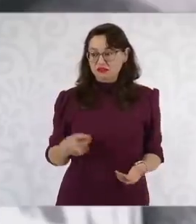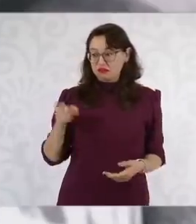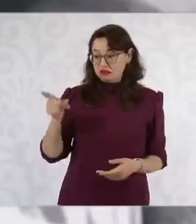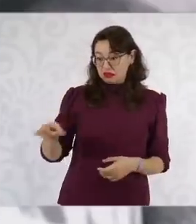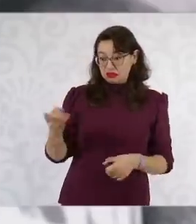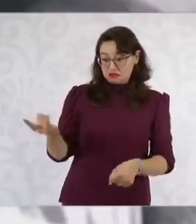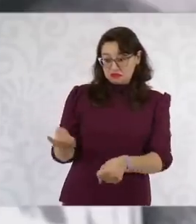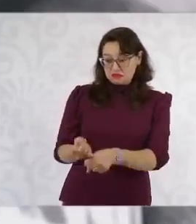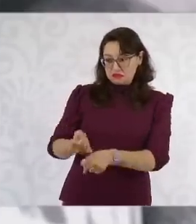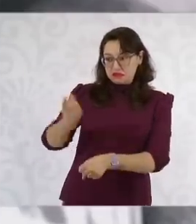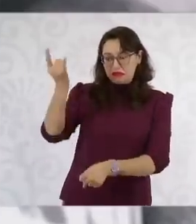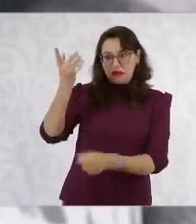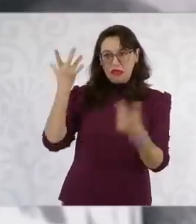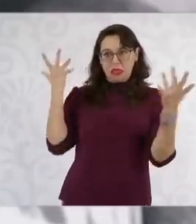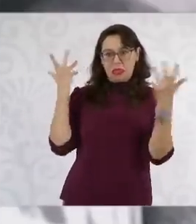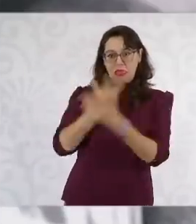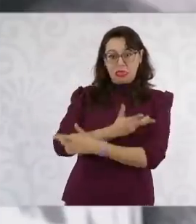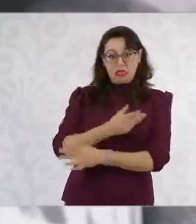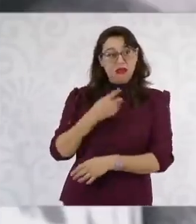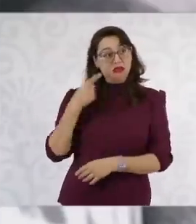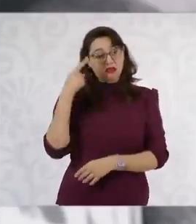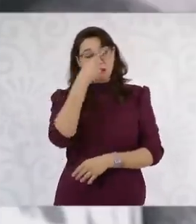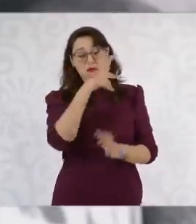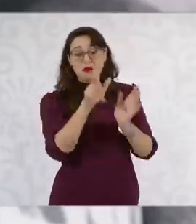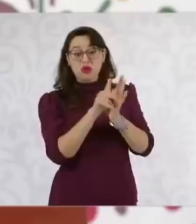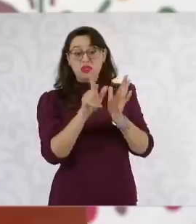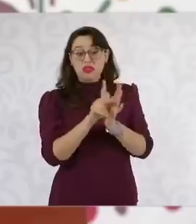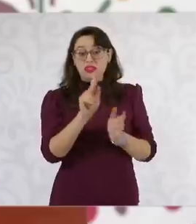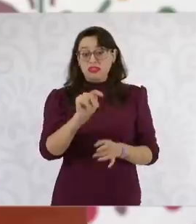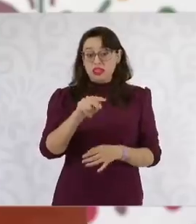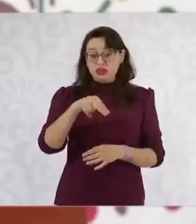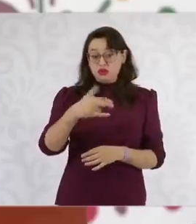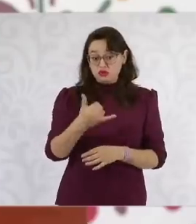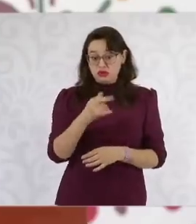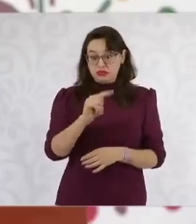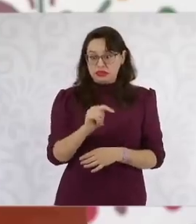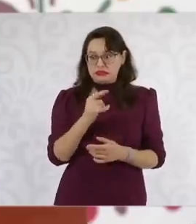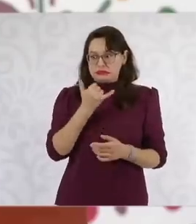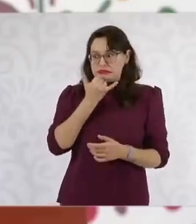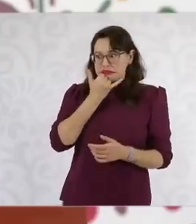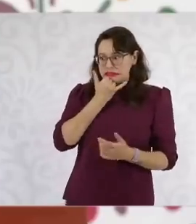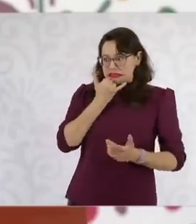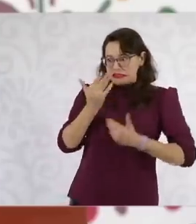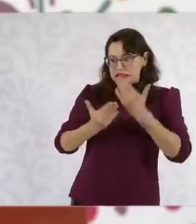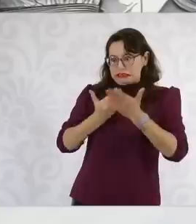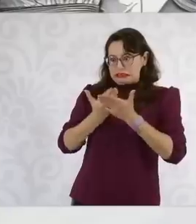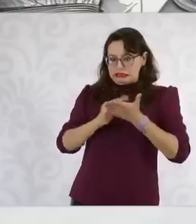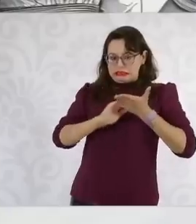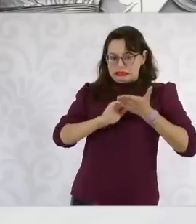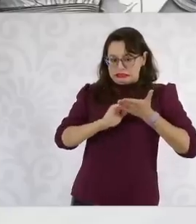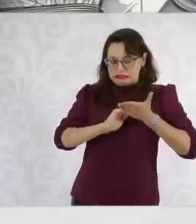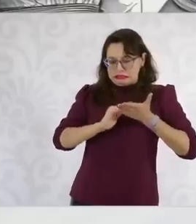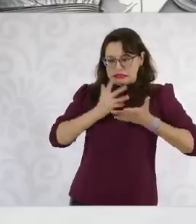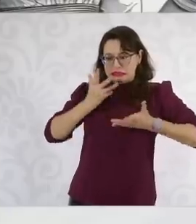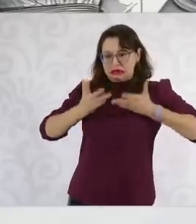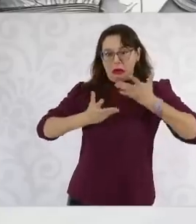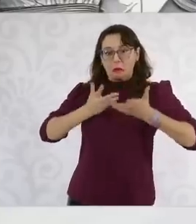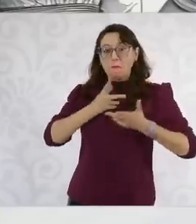diario un análisis sobre lo que dijeron y sobre lo que después ha ocurrido con esa persona frente a